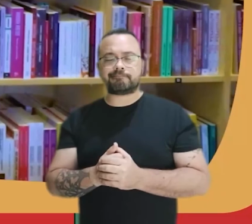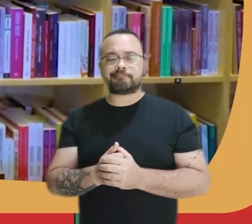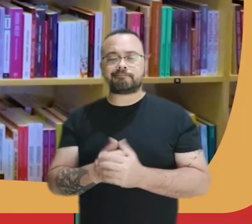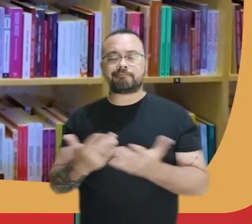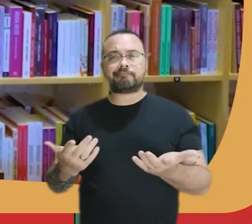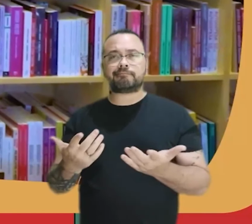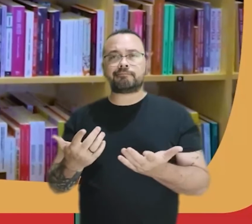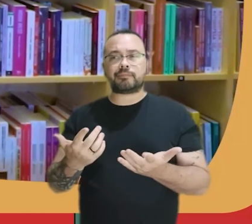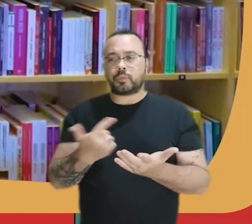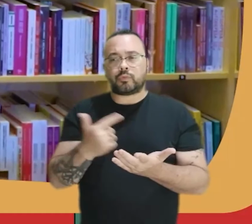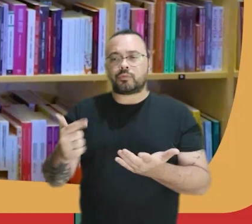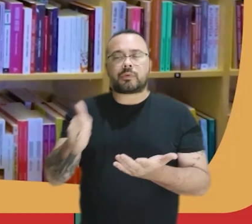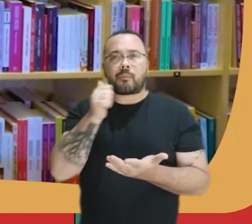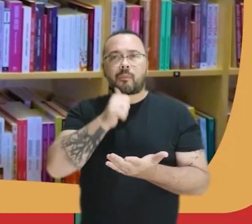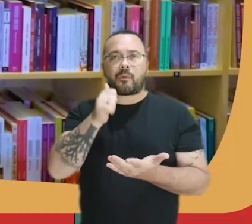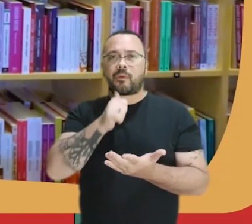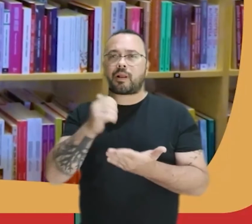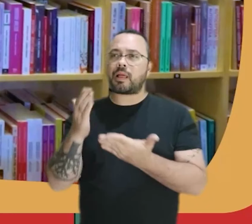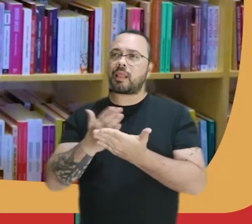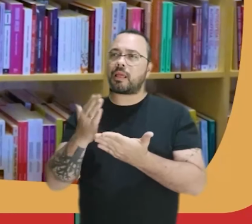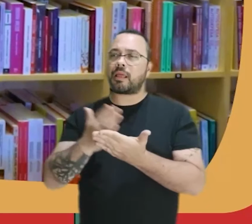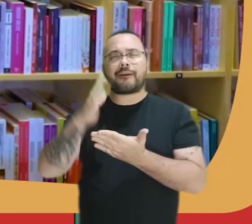Eu não encontrava mulheres nas estantes de Filosofia